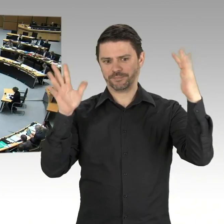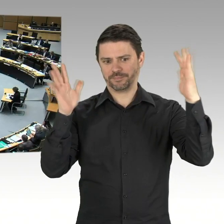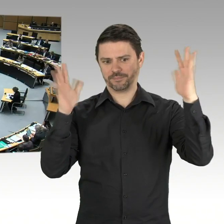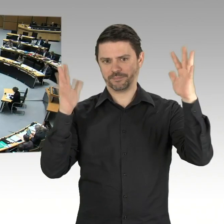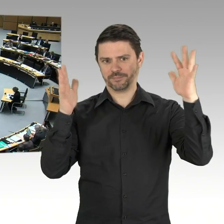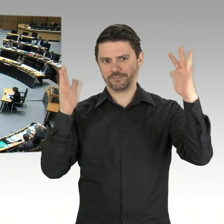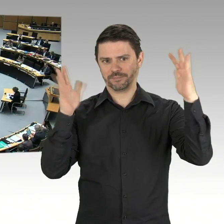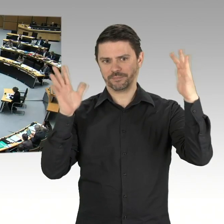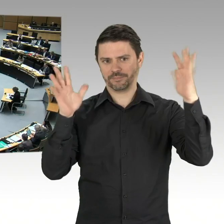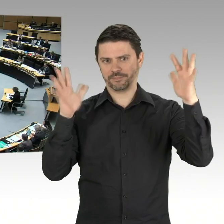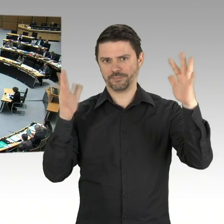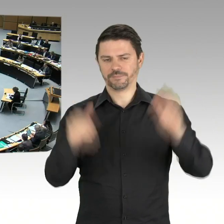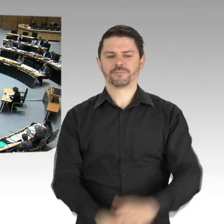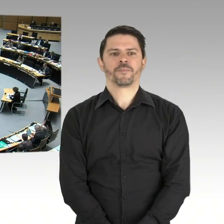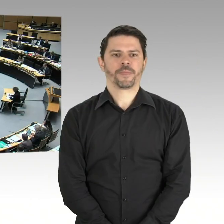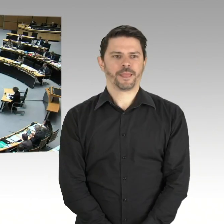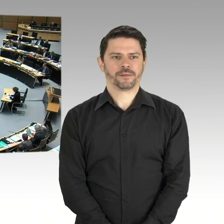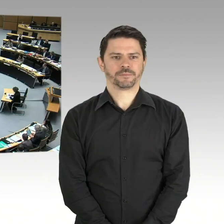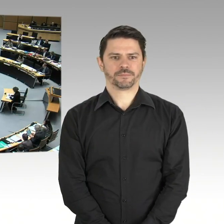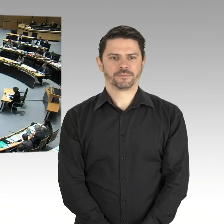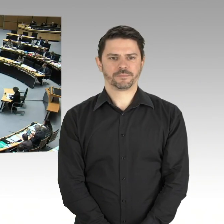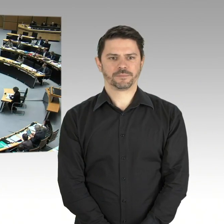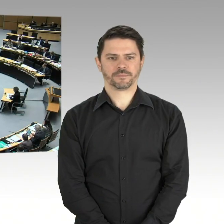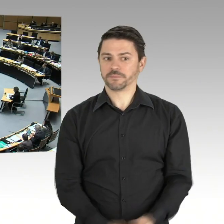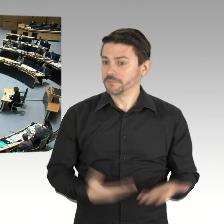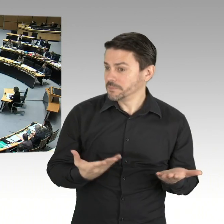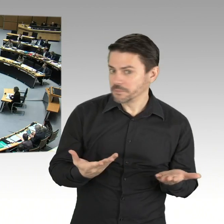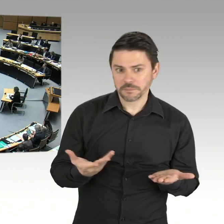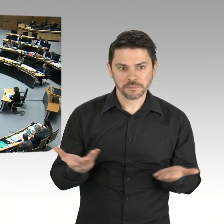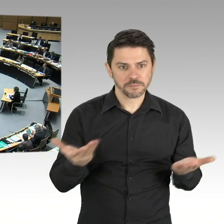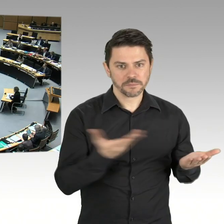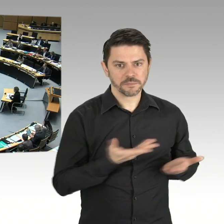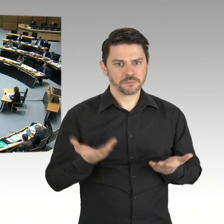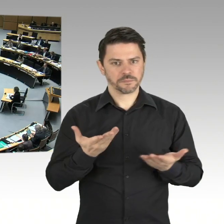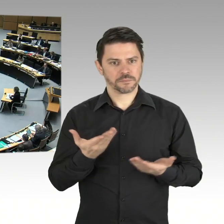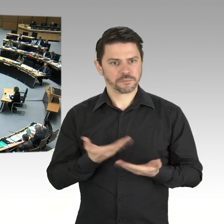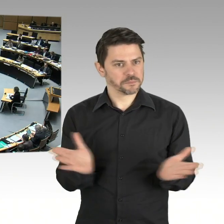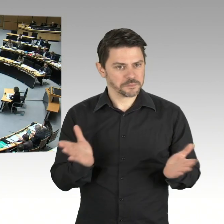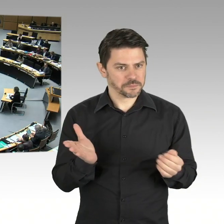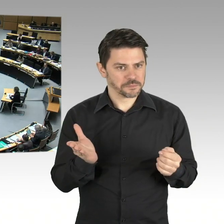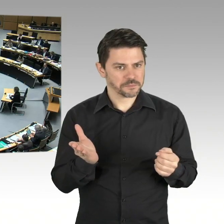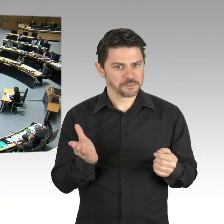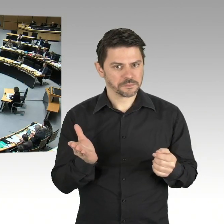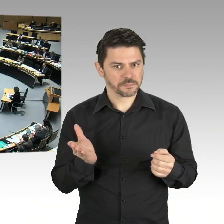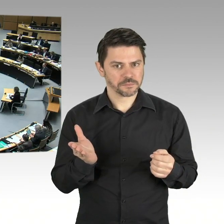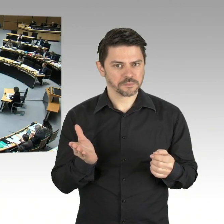(Präsidium) Weitere Wortmeldungen liegen mir nicht vor. Die Aktuelle Stunde hat damit ihre Erledigung gefunden